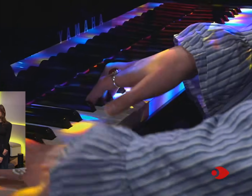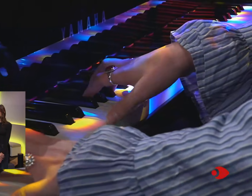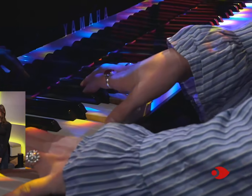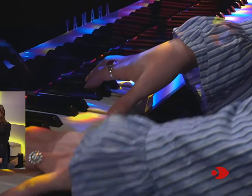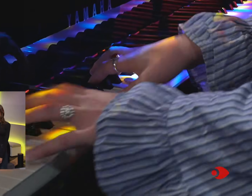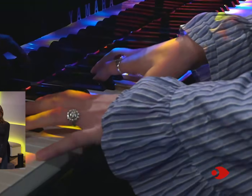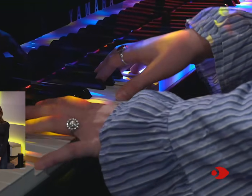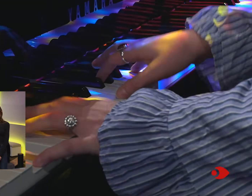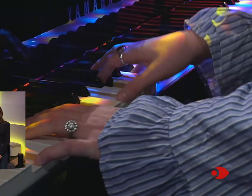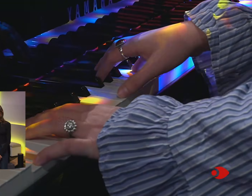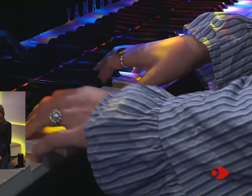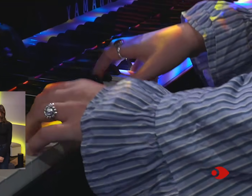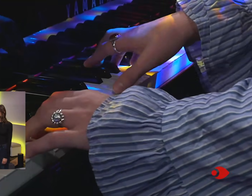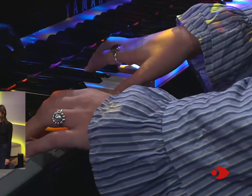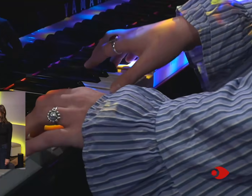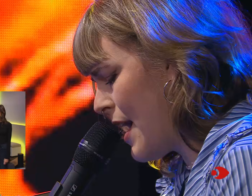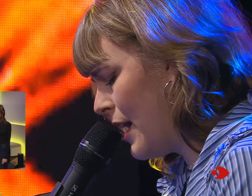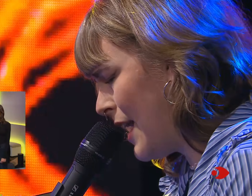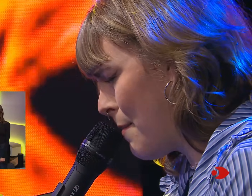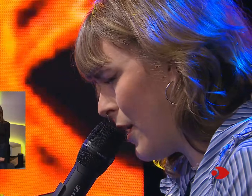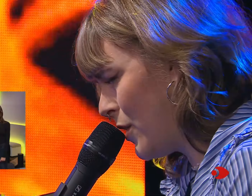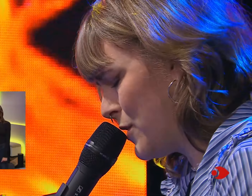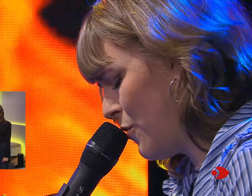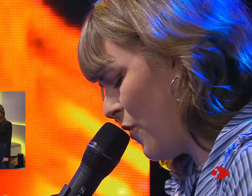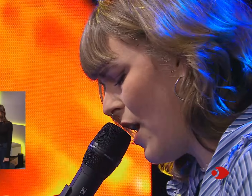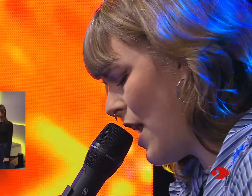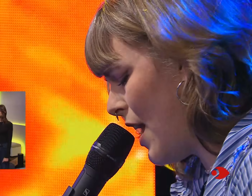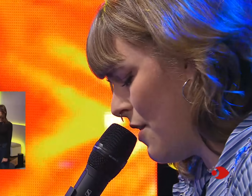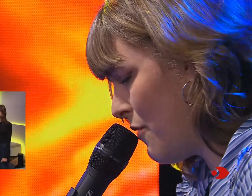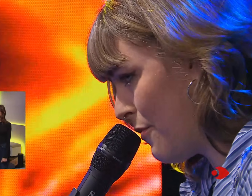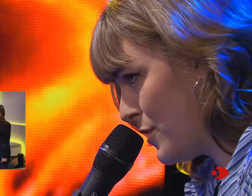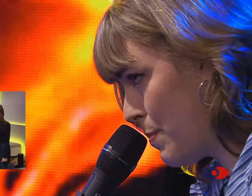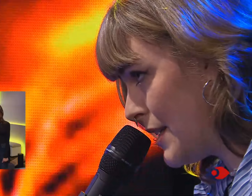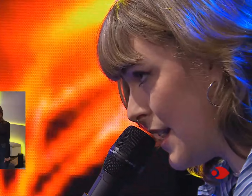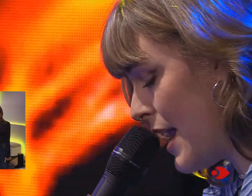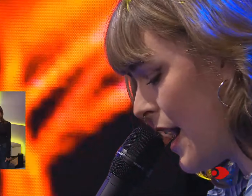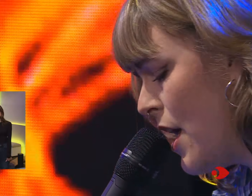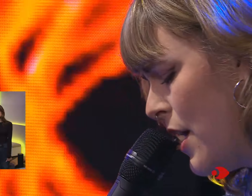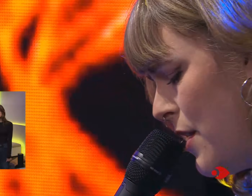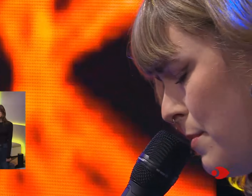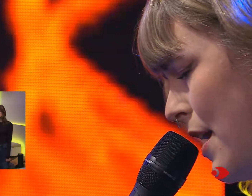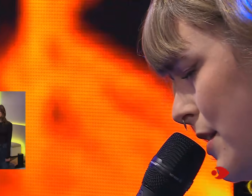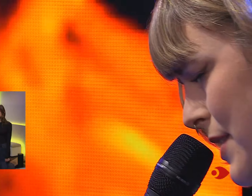Kinder an die Macht. Keine hohen Mauern mehr. Karma-Konto voll, alle Waffenspeicher leer.